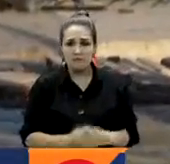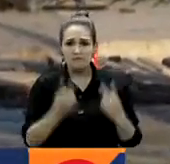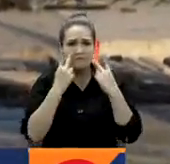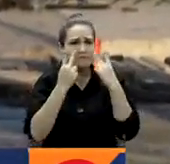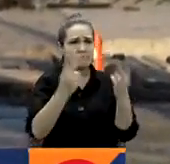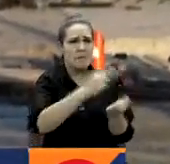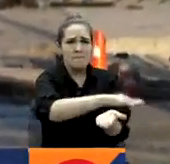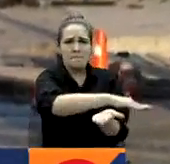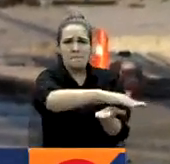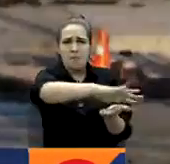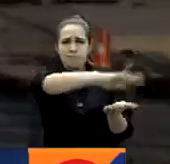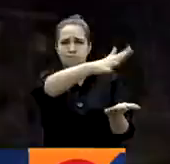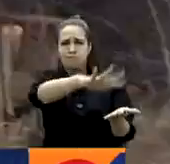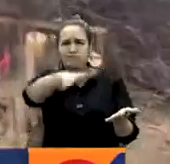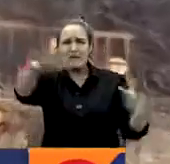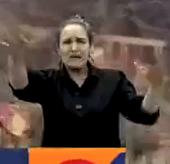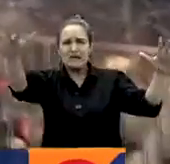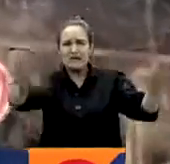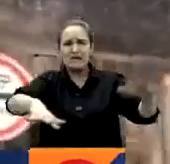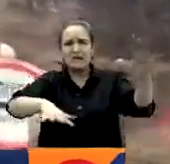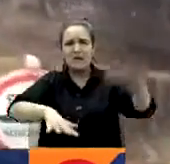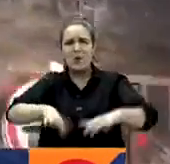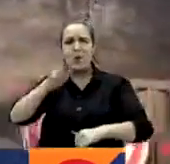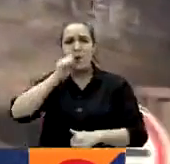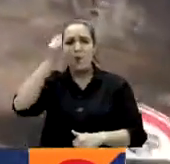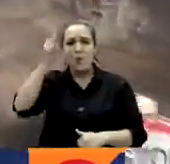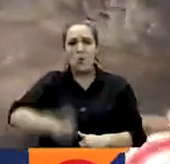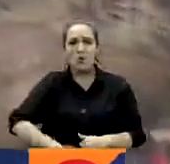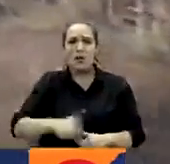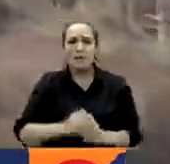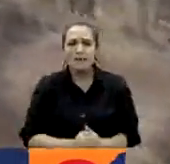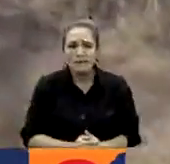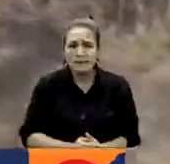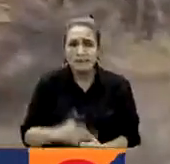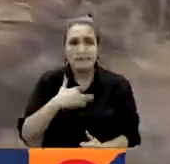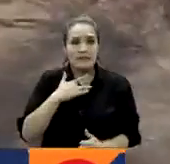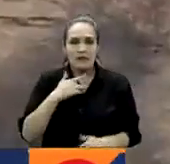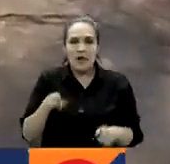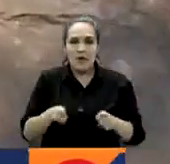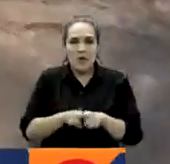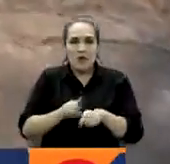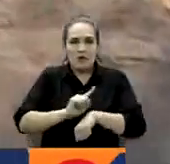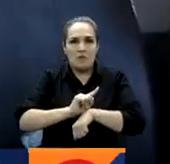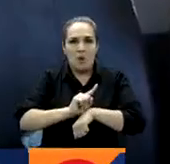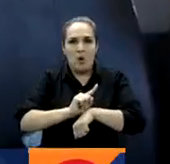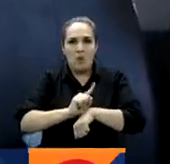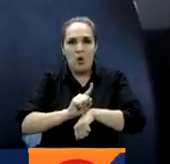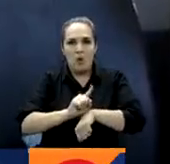ACTIVO HUMEA, ASí SE SIENTE. ASí SE DEBE CAMINAR POR LOS